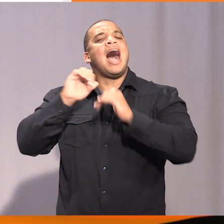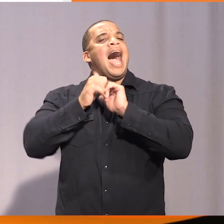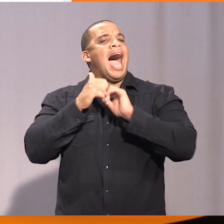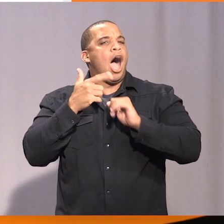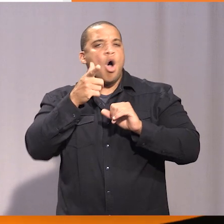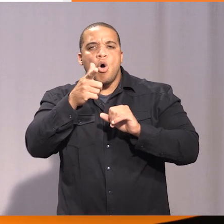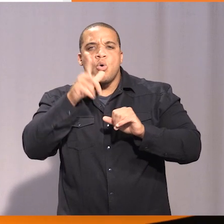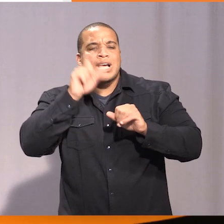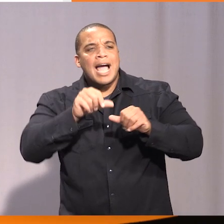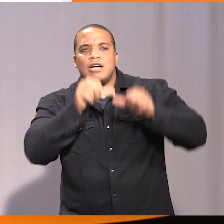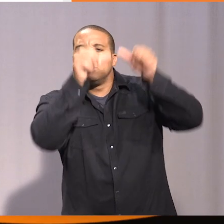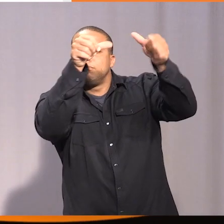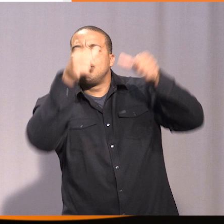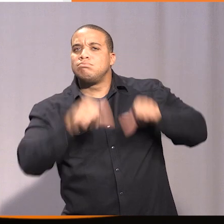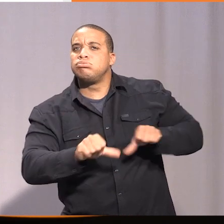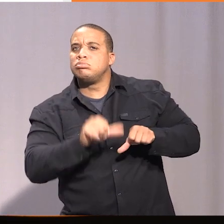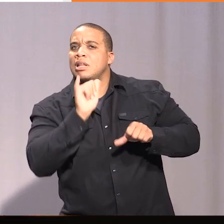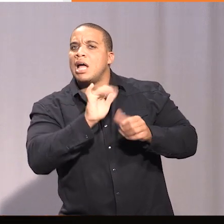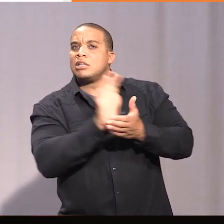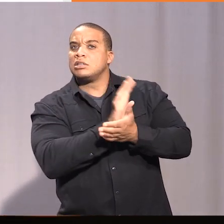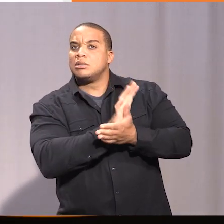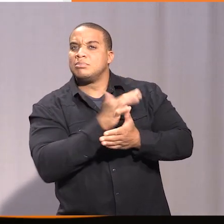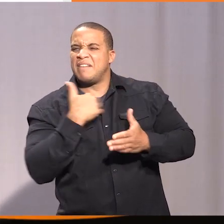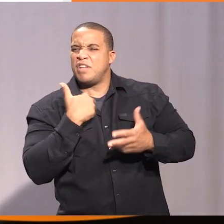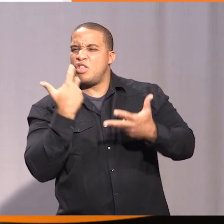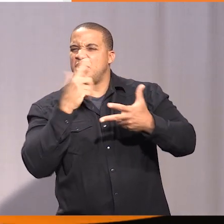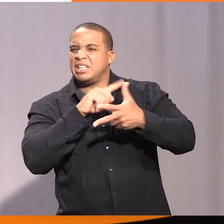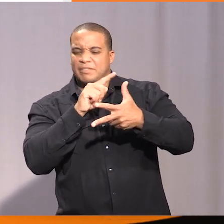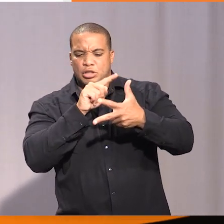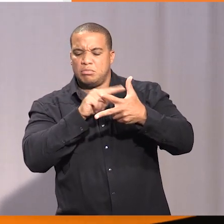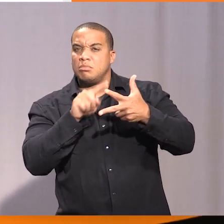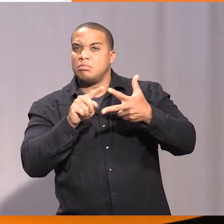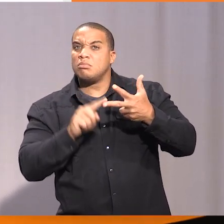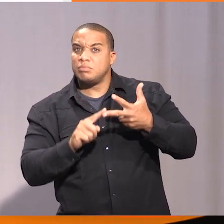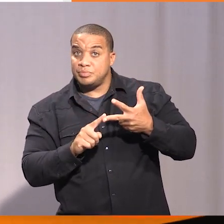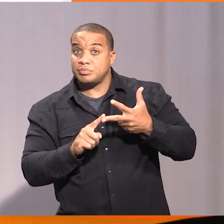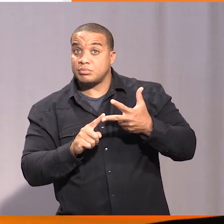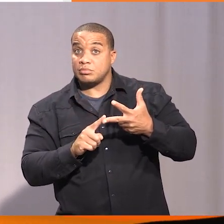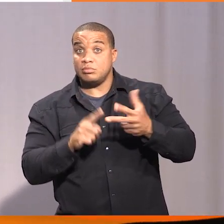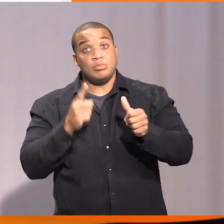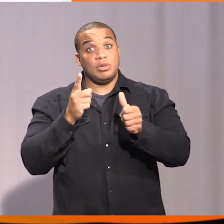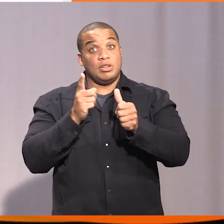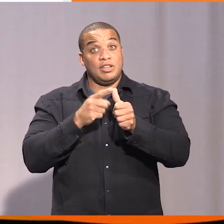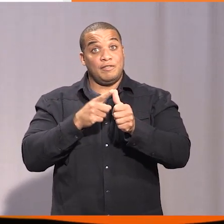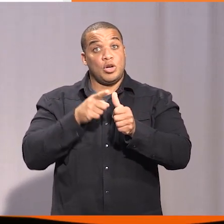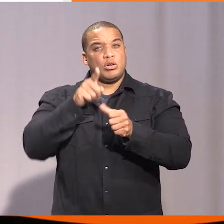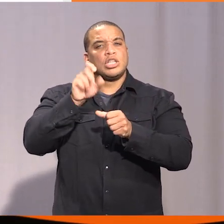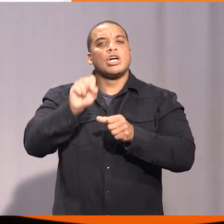En la siguiente parte repasaremos cómo enviarnos la documentación. Hay tres opciones distintos.